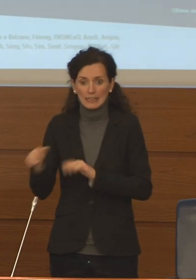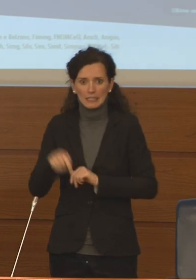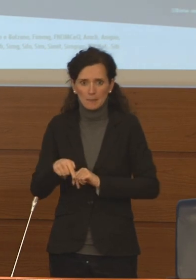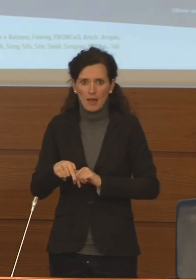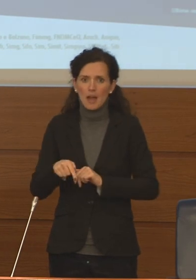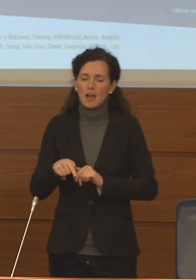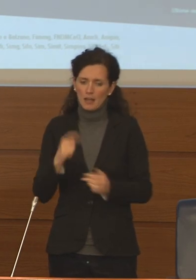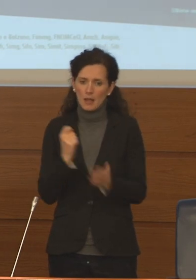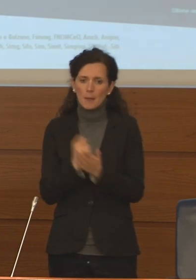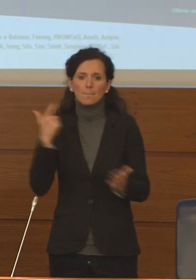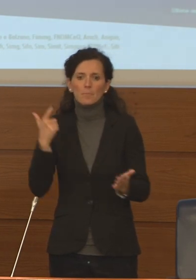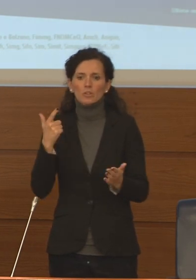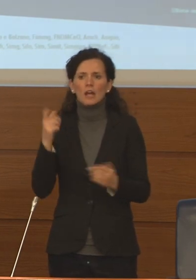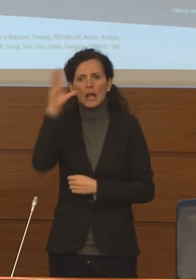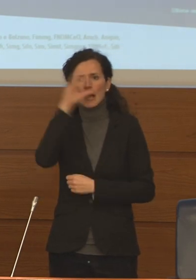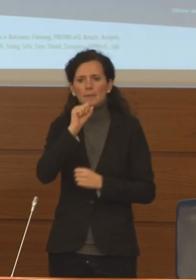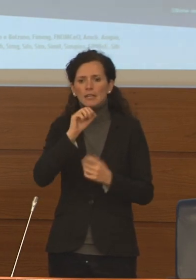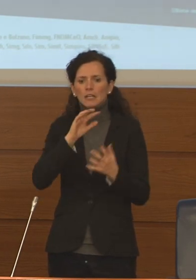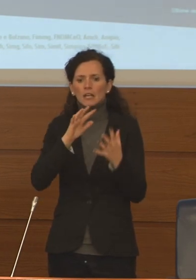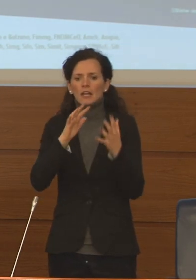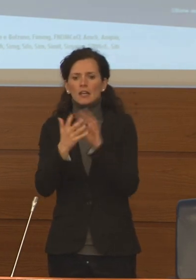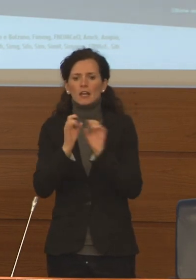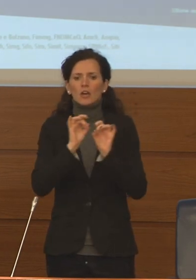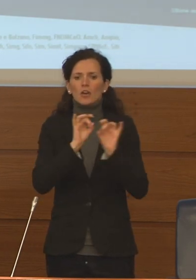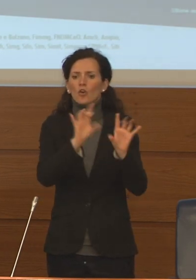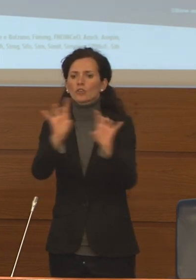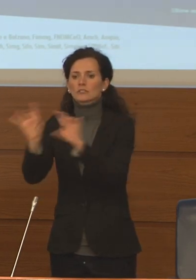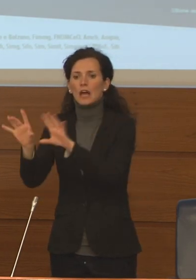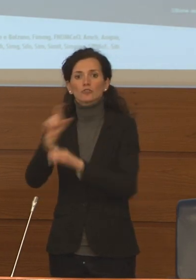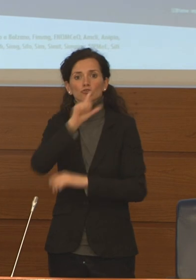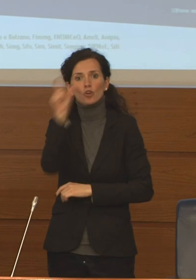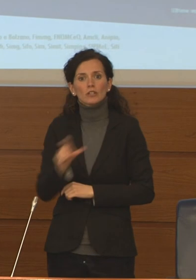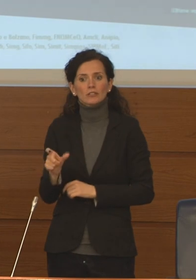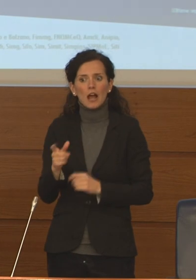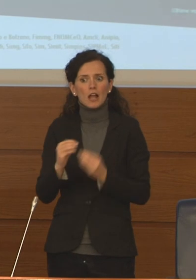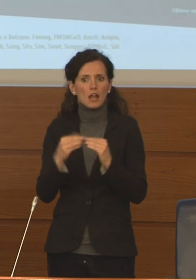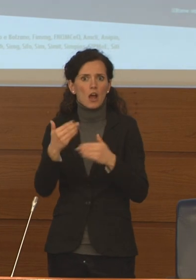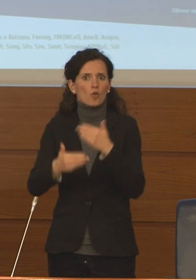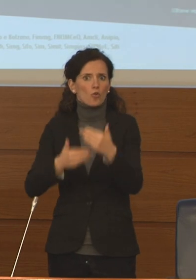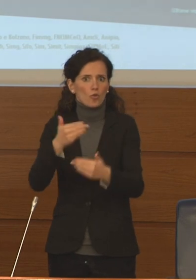l'evoluzione della diffusione del contagio nel nostro Paese e come ho già